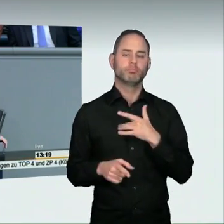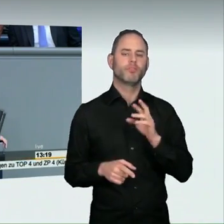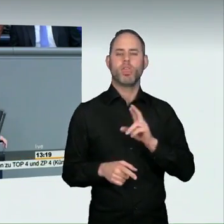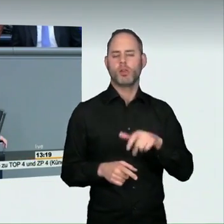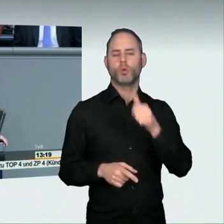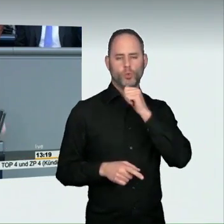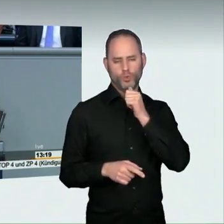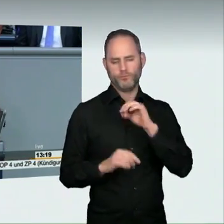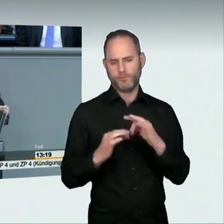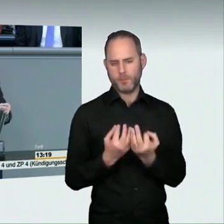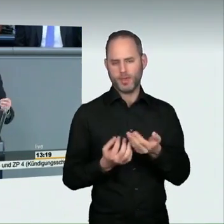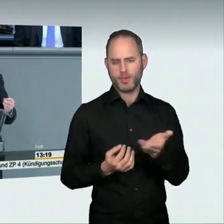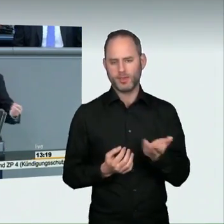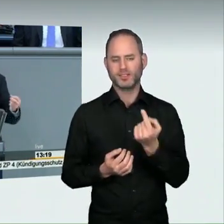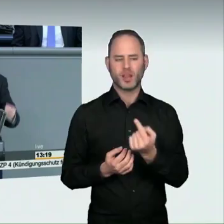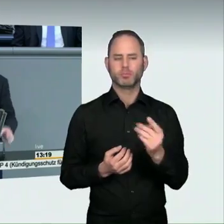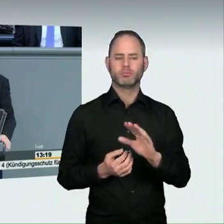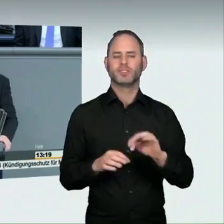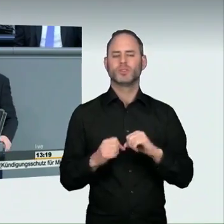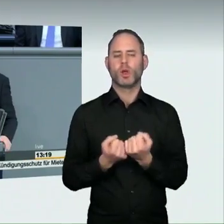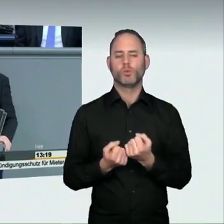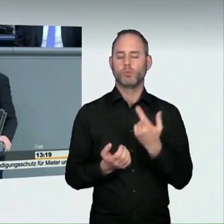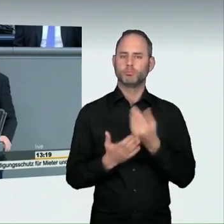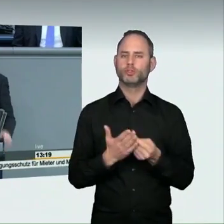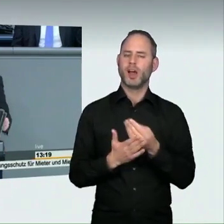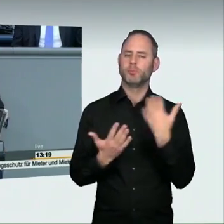Hamburg wurde gerade schon beschrieben. Aber der Kollege Fechner hat deutlich gemacht: